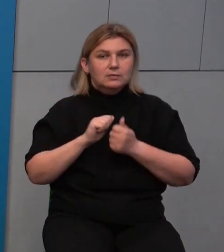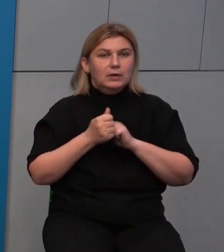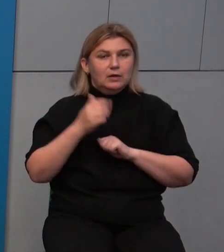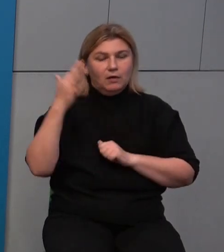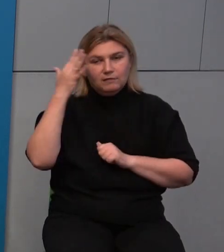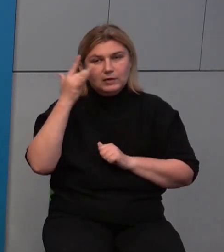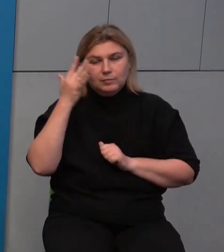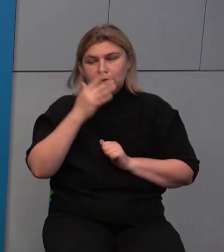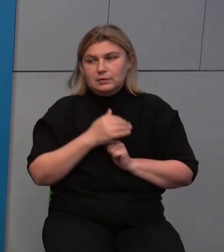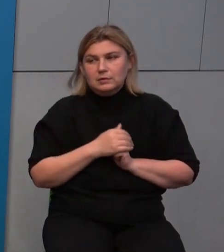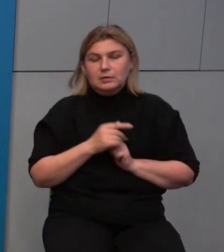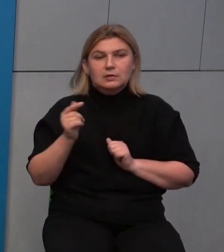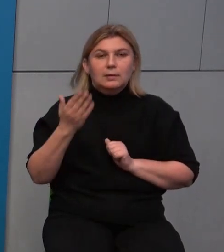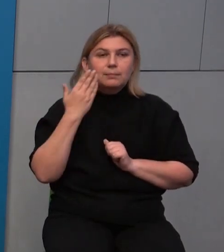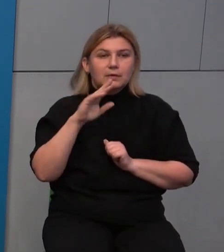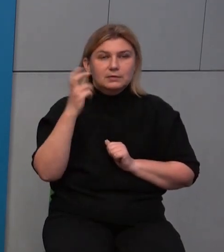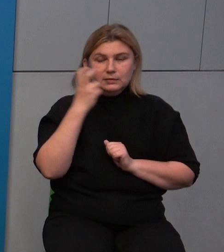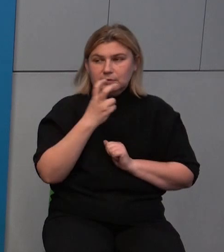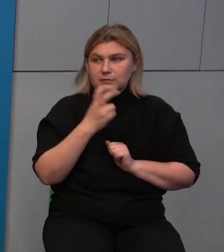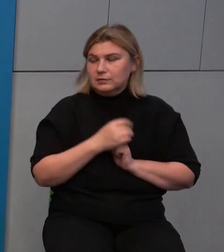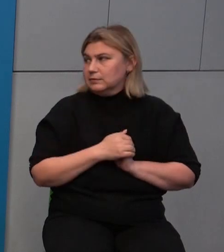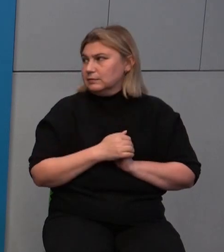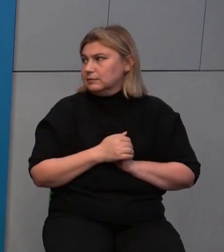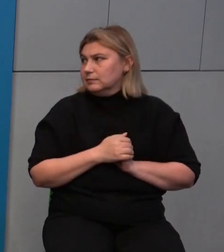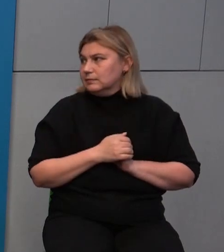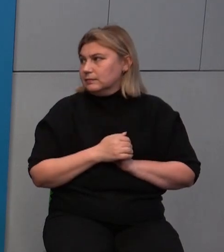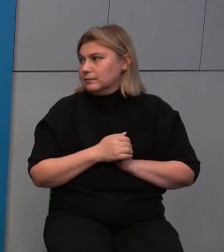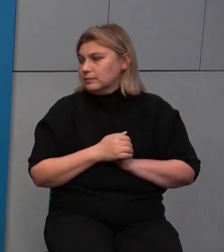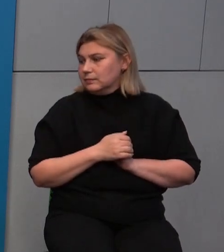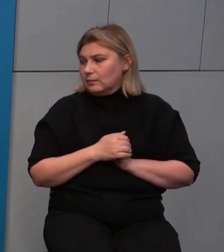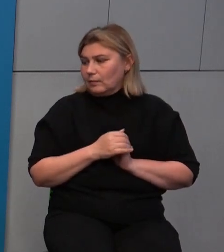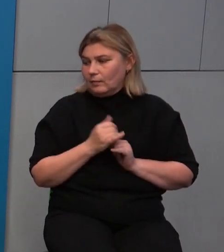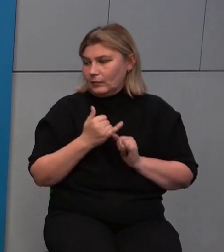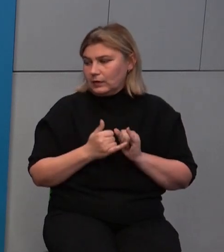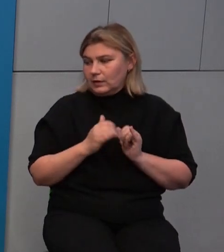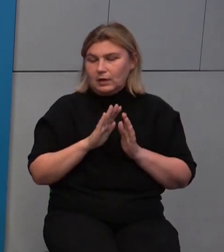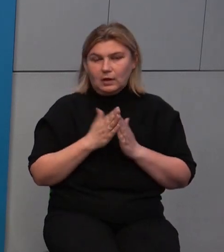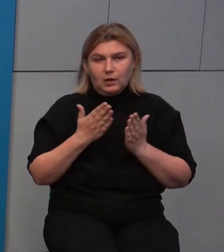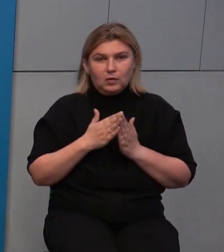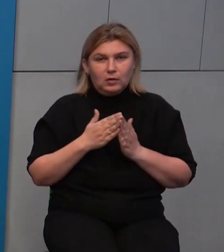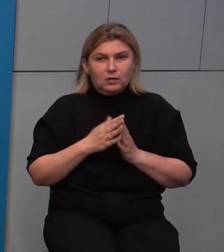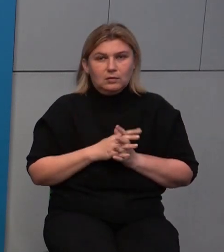I to jest bardzo ciekawe, jeżeli chodzi o literackie motywy, które się tam pojawiają.